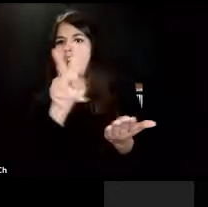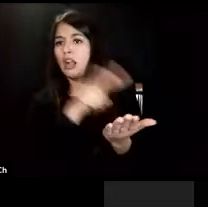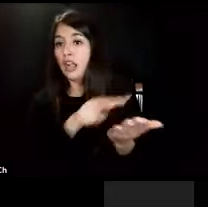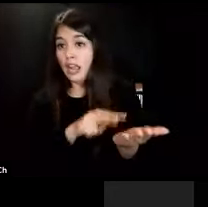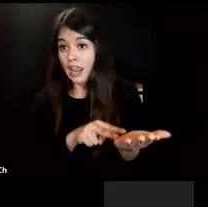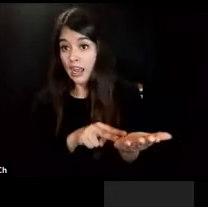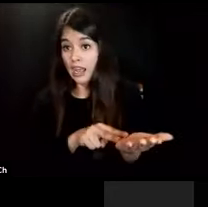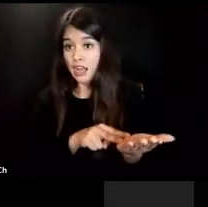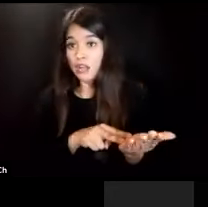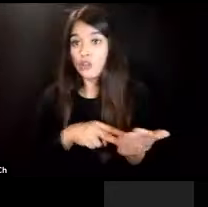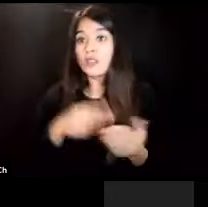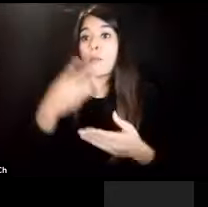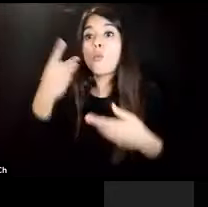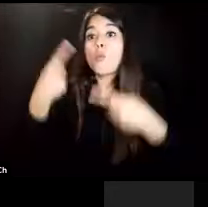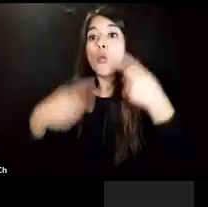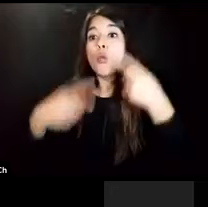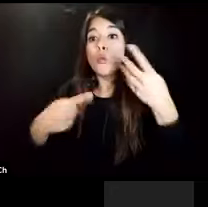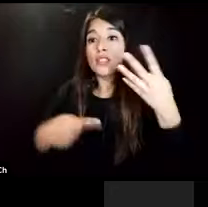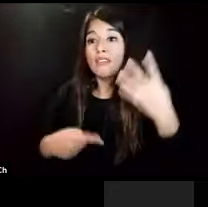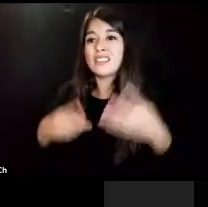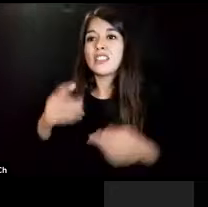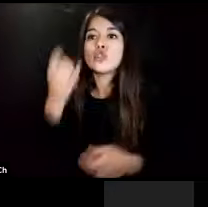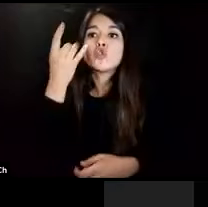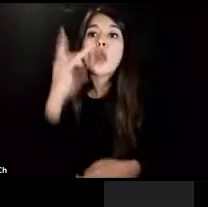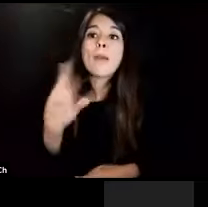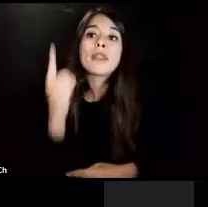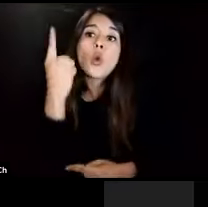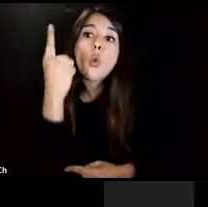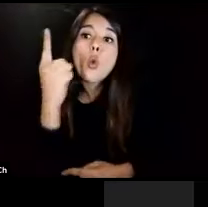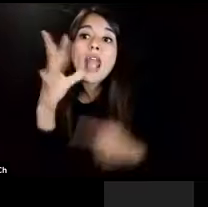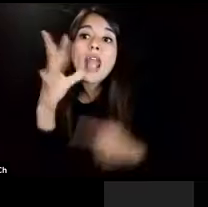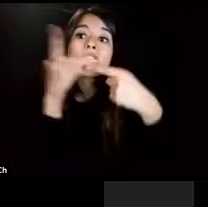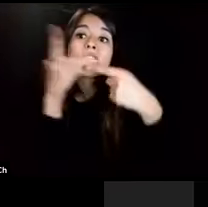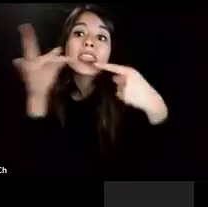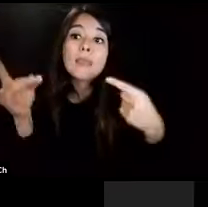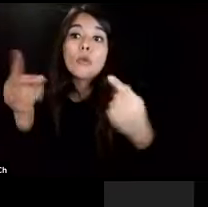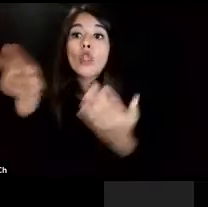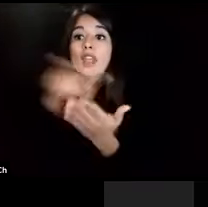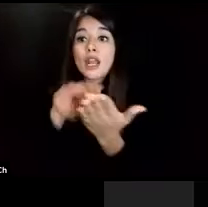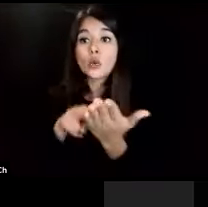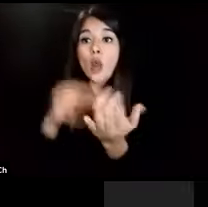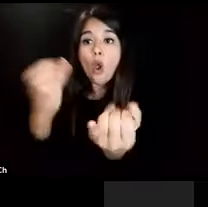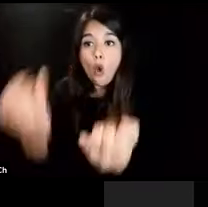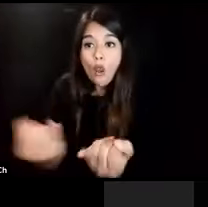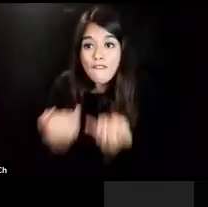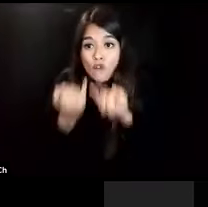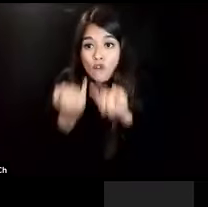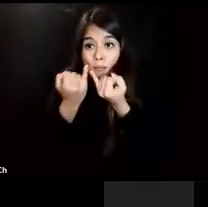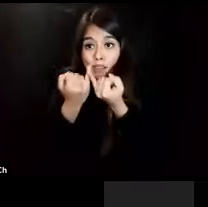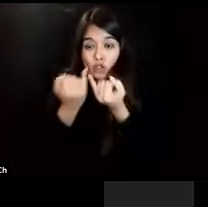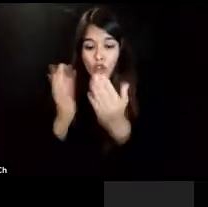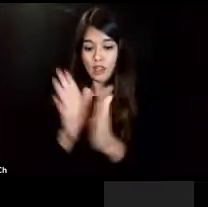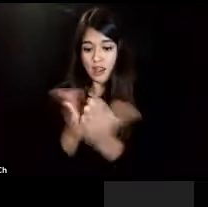es sólo un tipo de lectura, es solo un tipo de información relacionada con los libros. Entonces muchas veces cuando